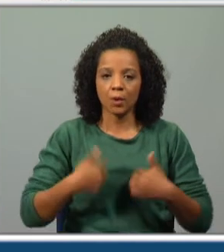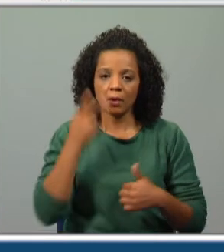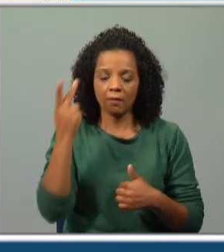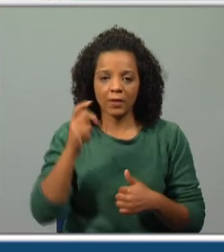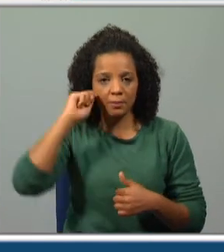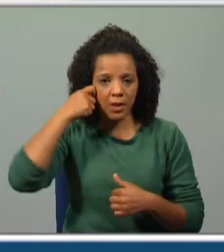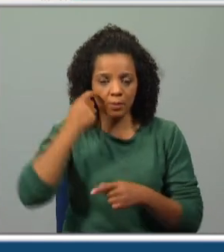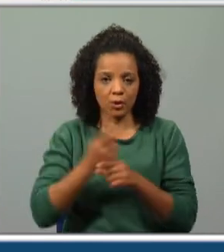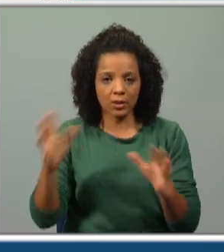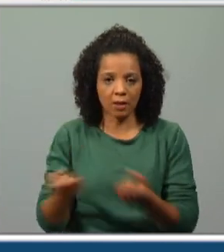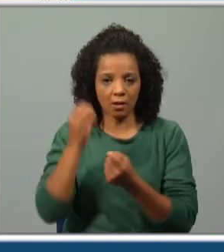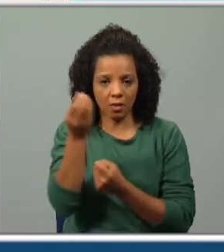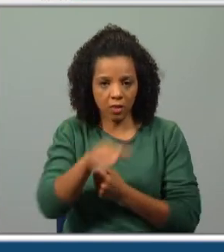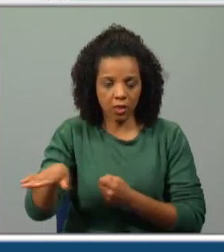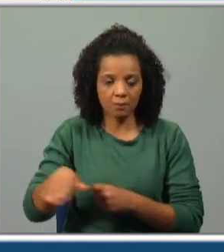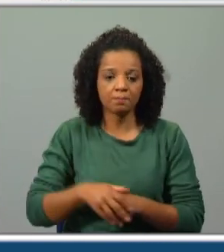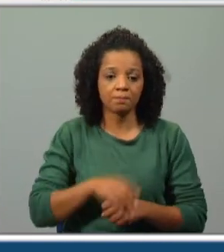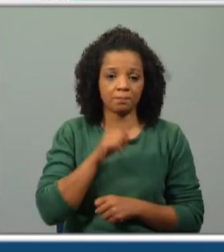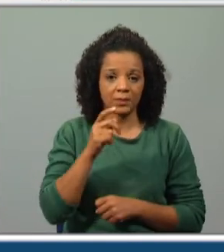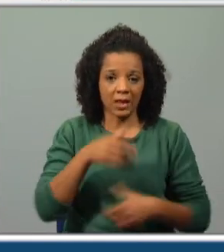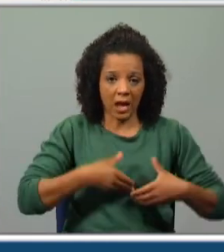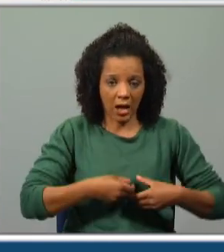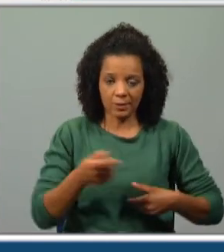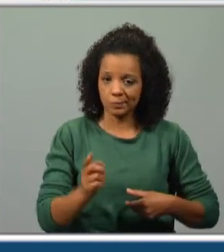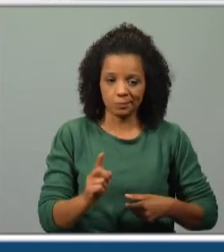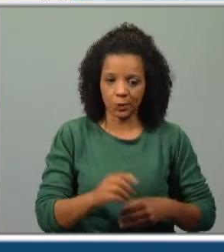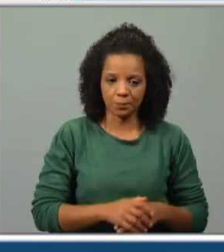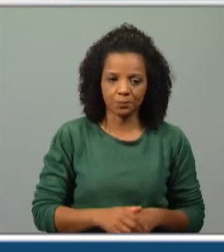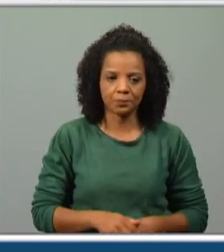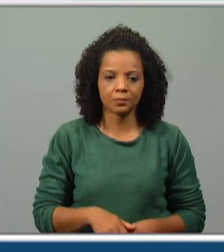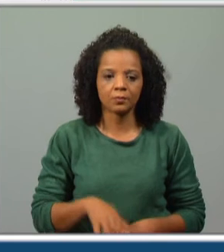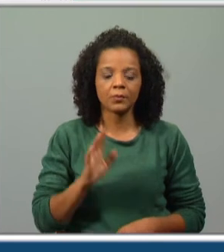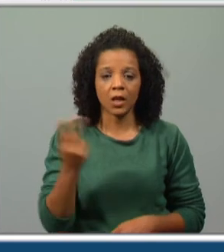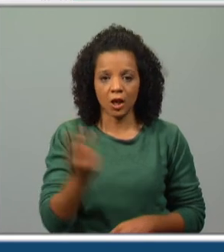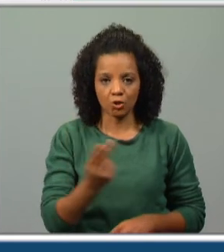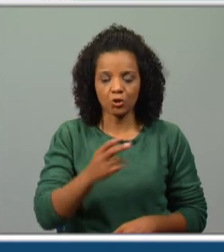vida para salvar as crianças no caso da aia nem por isso mas ambas perderam um 萬一發生，救孩子的命aia 不是真的，但都失去了一個